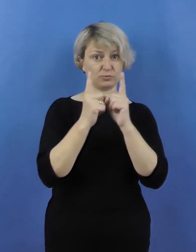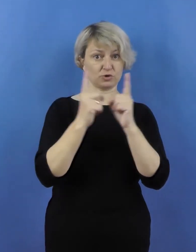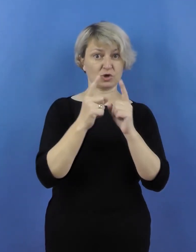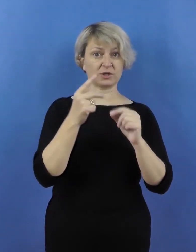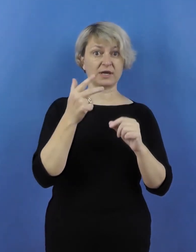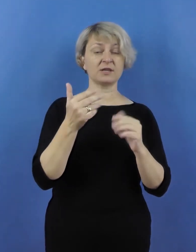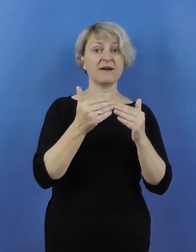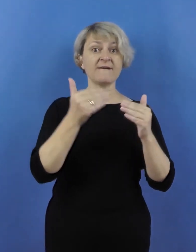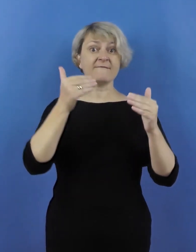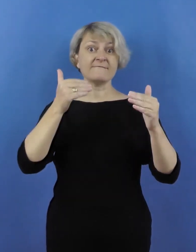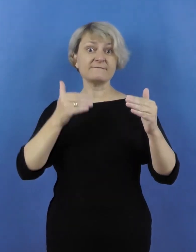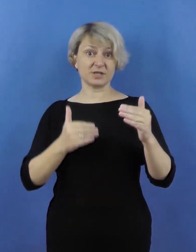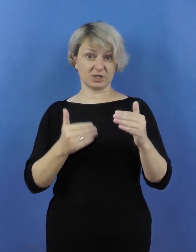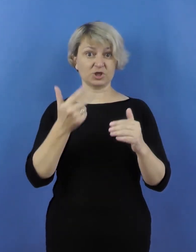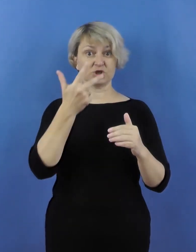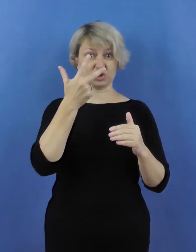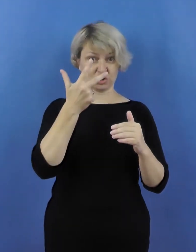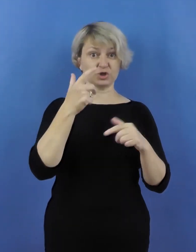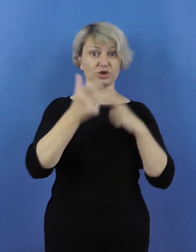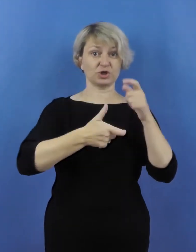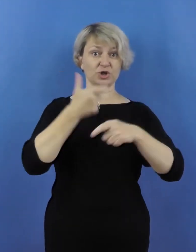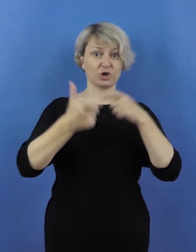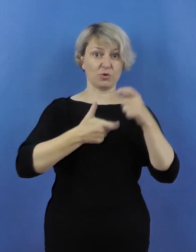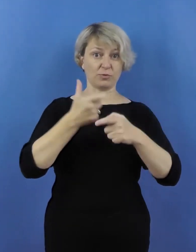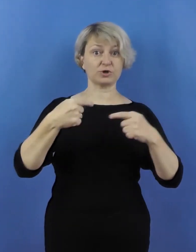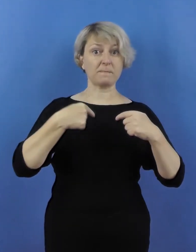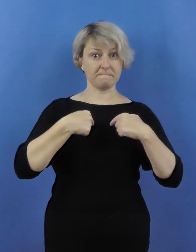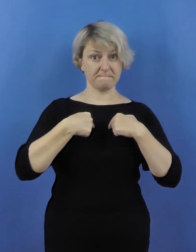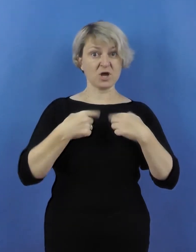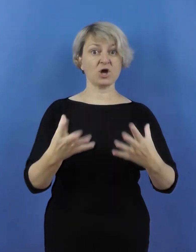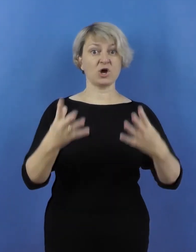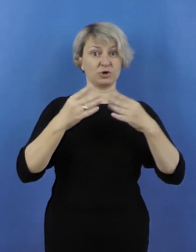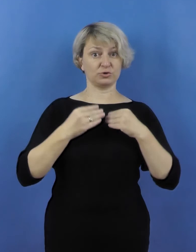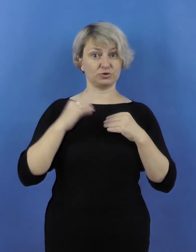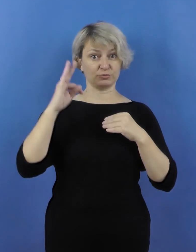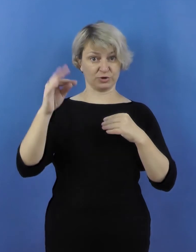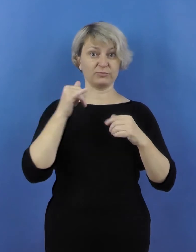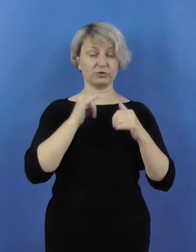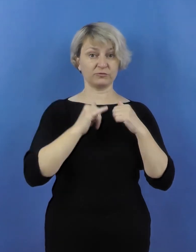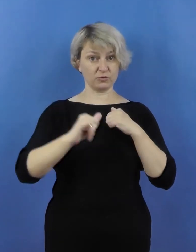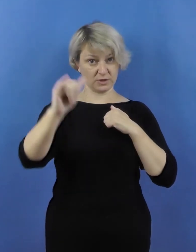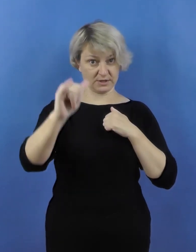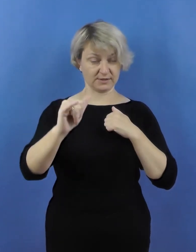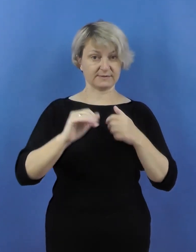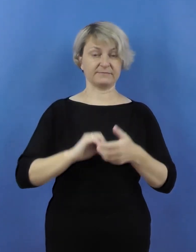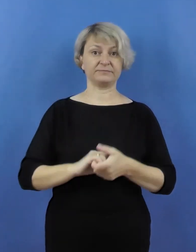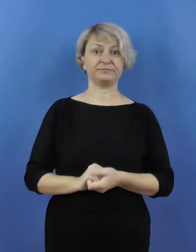które liczone są od dnia otrzymania przez nas listu.